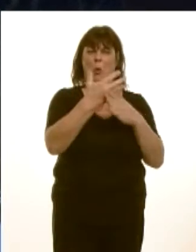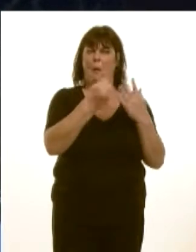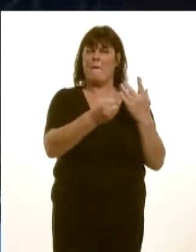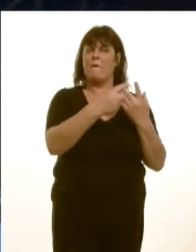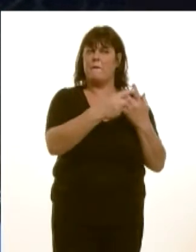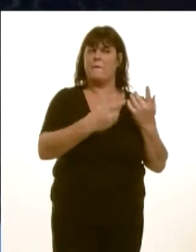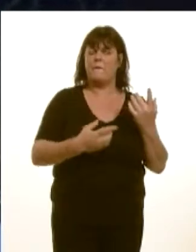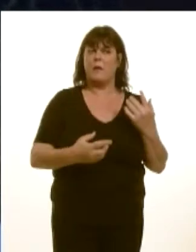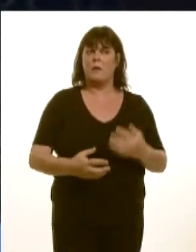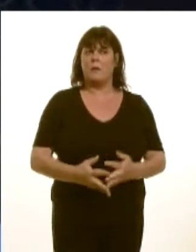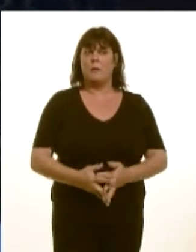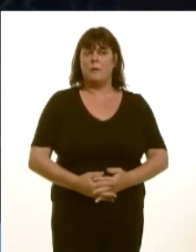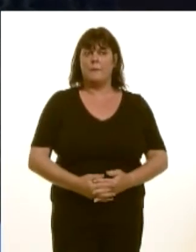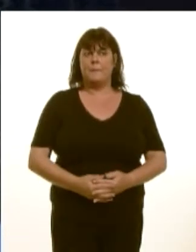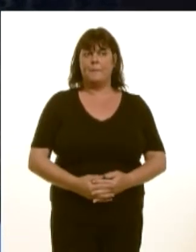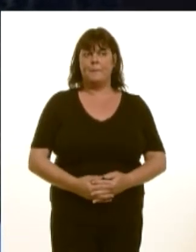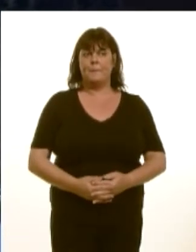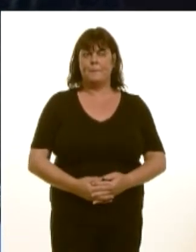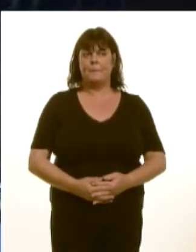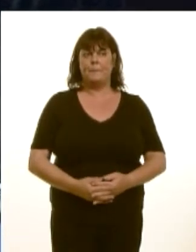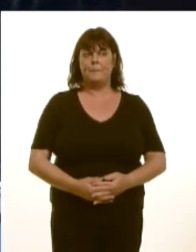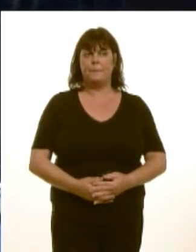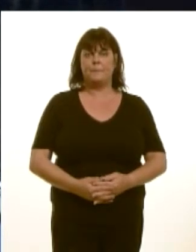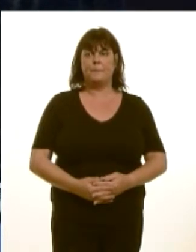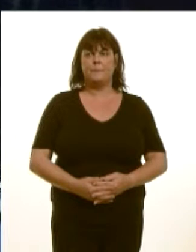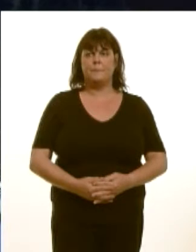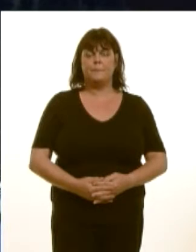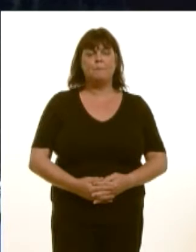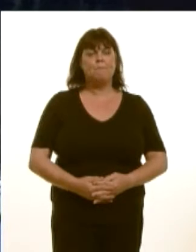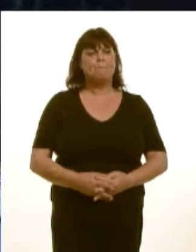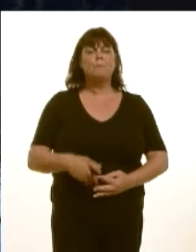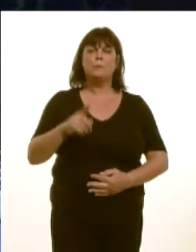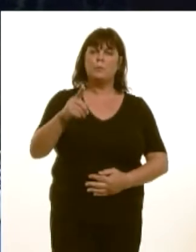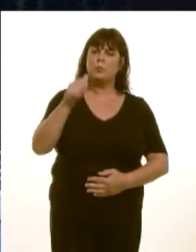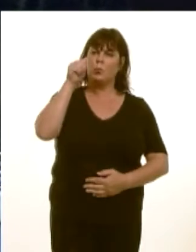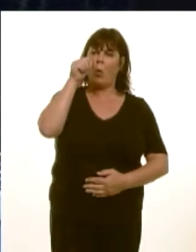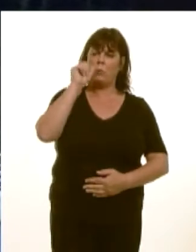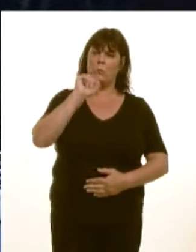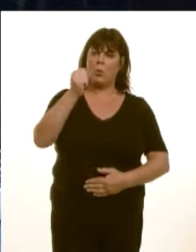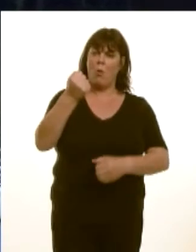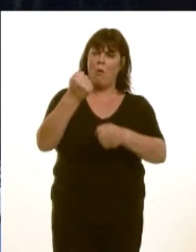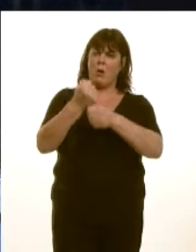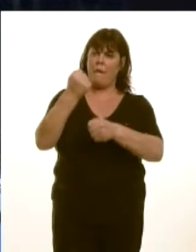wedi cael ei gwerthuso’n annibynnol gan Ipsos MORI, gan ddangos eich bod yn gwario